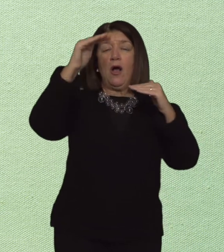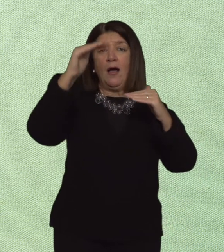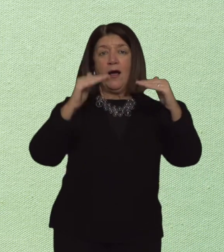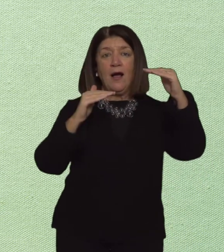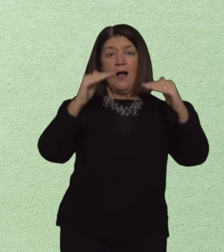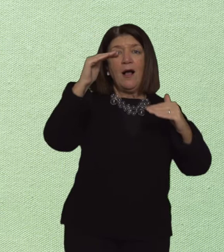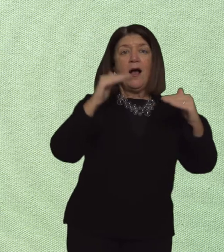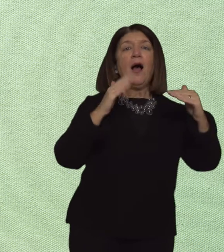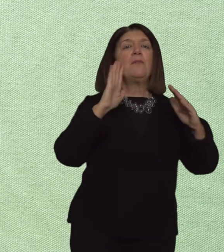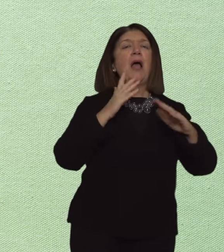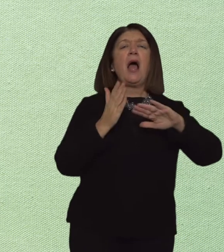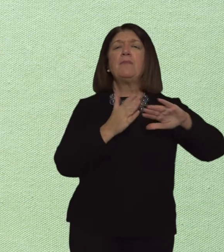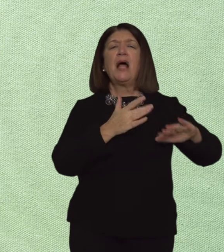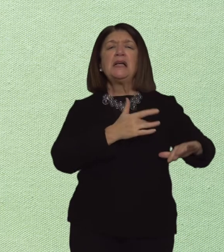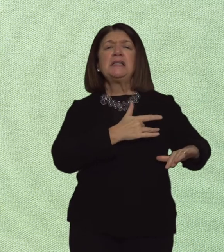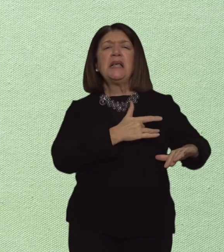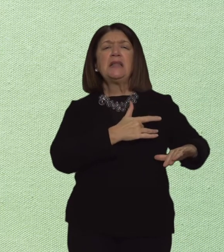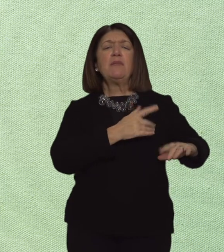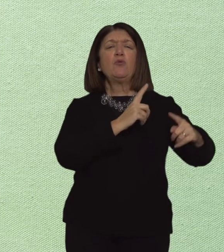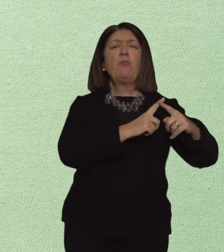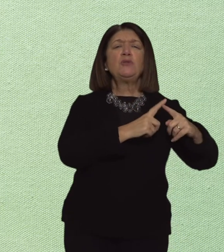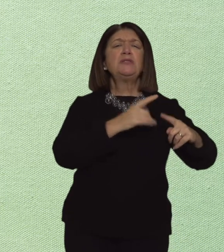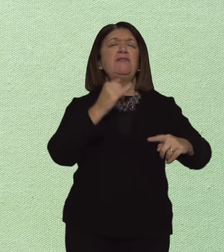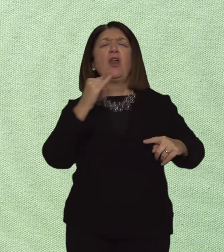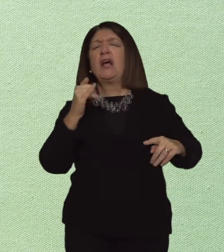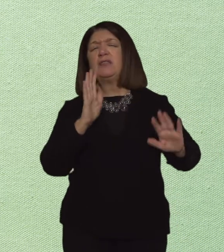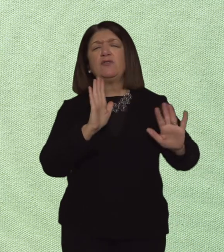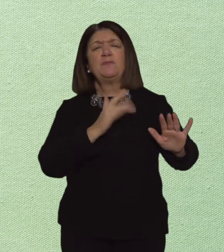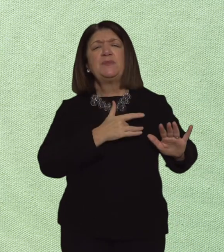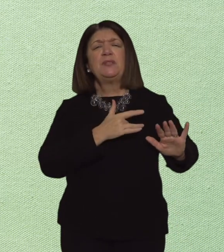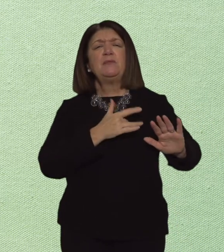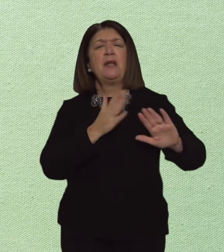la complessità ad un livello di superficialità tale che per cui può essere molto pericoloso,